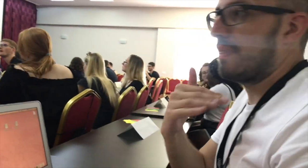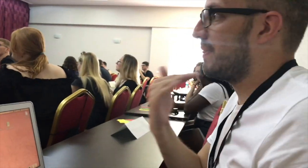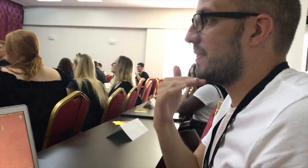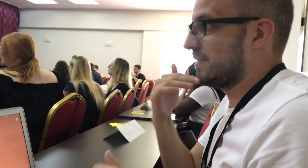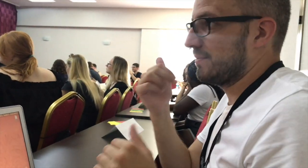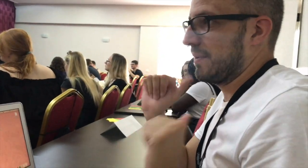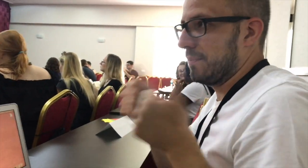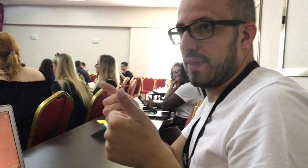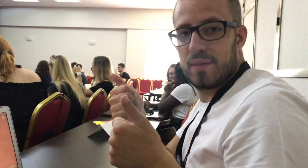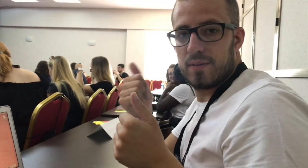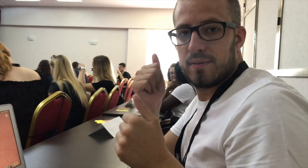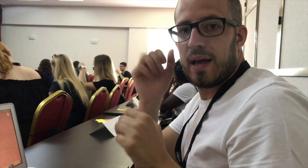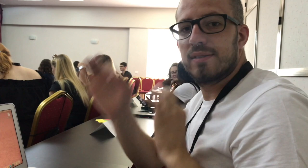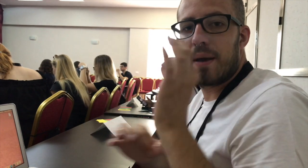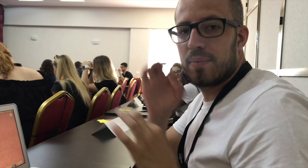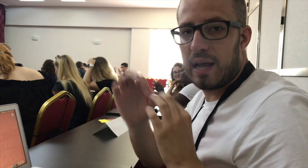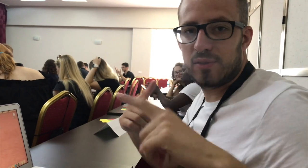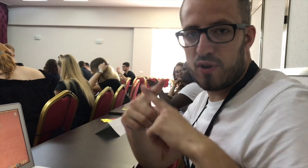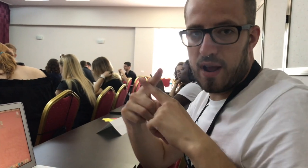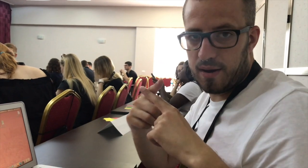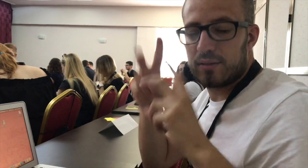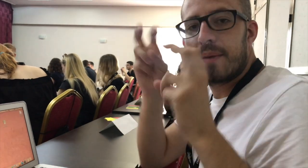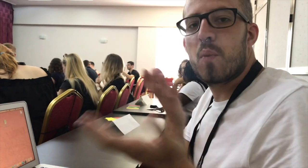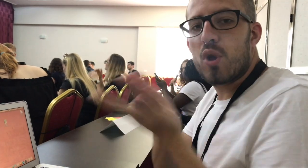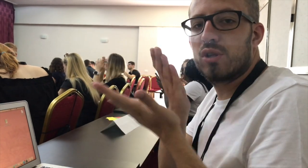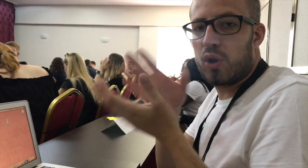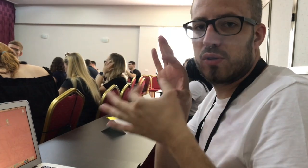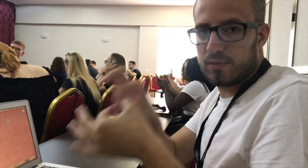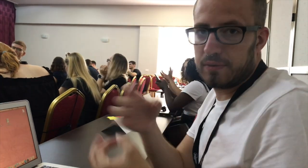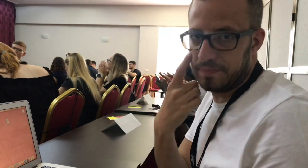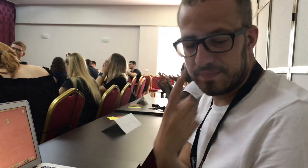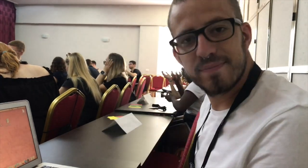En estos momentos está por comenzar la Asamblea Extraordinaria, centrada en propuestas. ¡A ver!